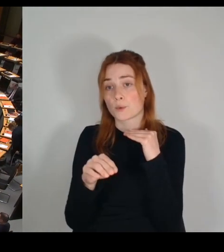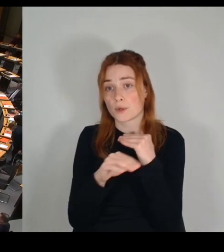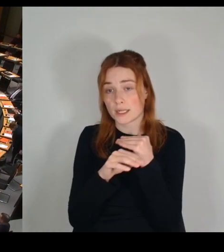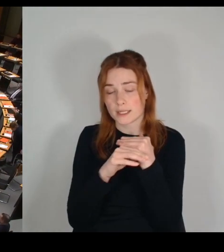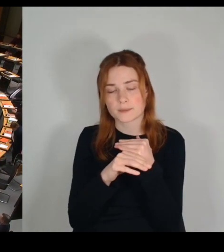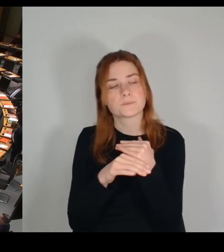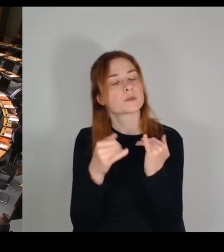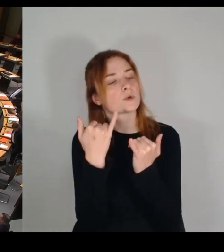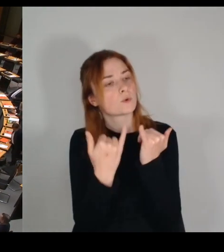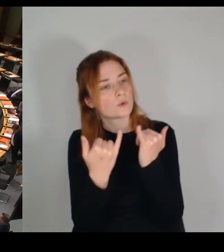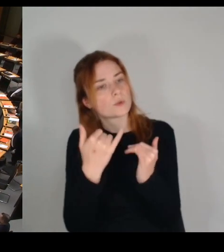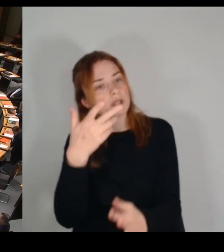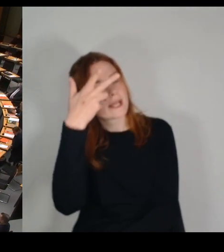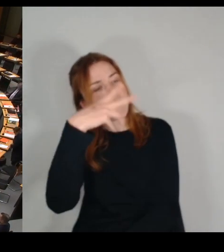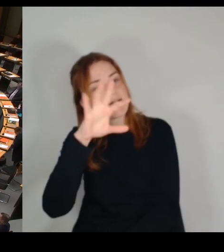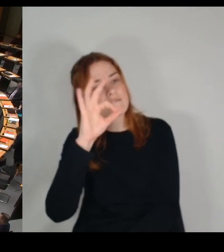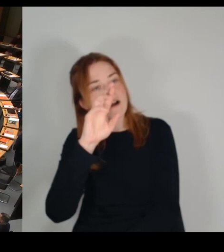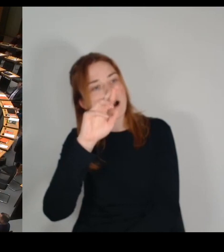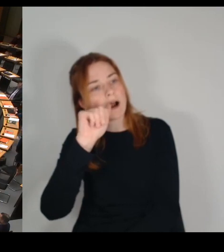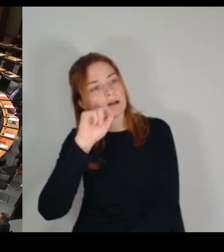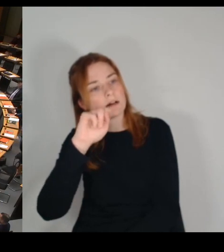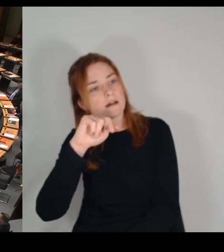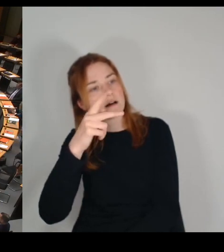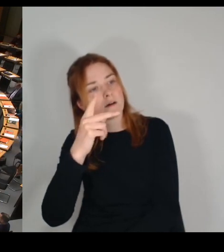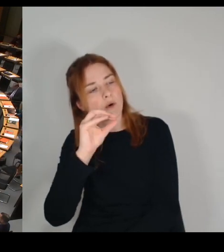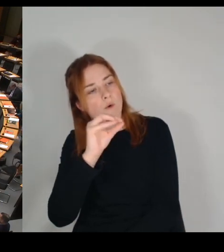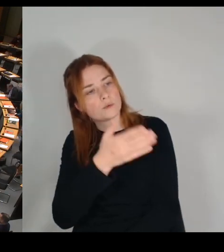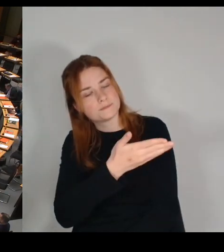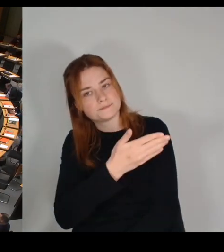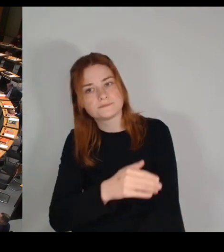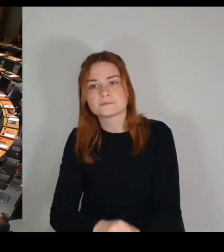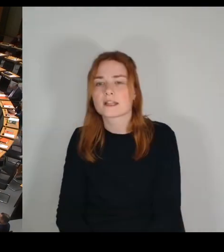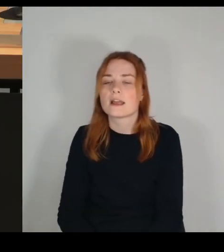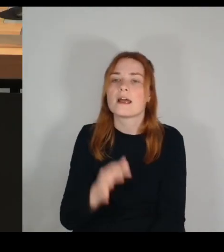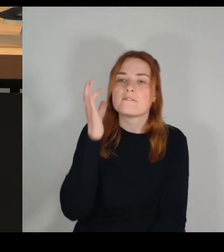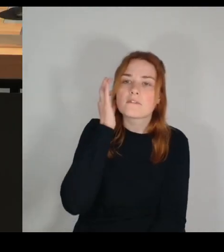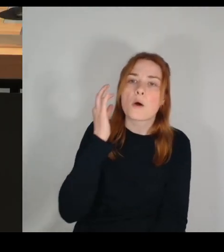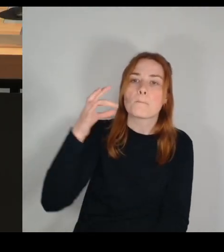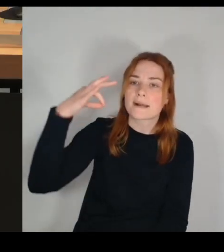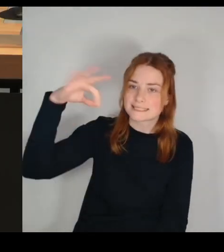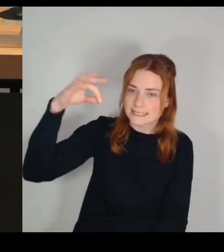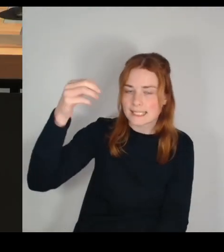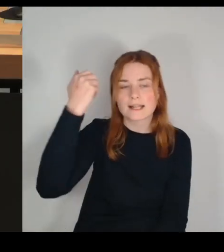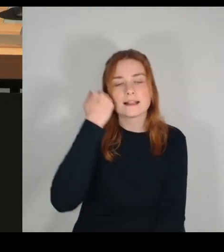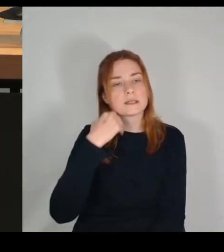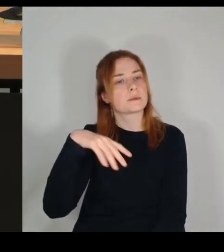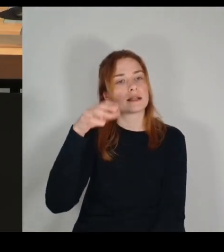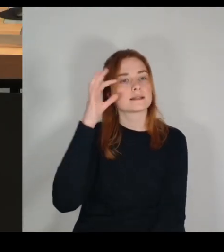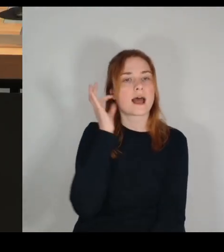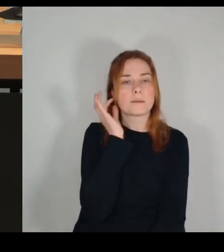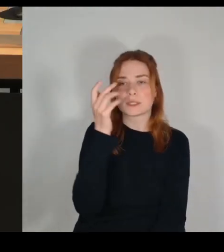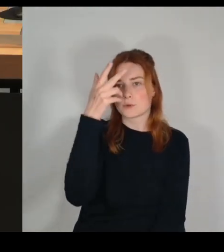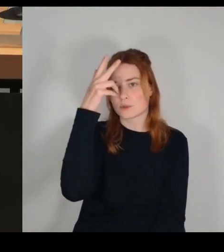Sehr geehrte Frau Präsidentin! Sehr geehrte Damen und Herren! Herr Woldeit, wieder einmal spielen Sie innenpolitisches Bullshit. Bingo!